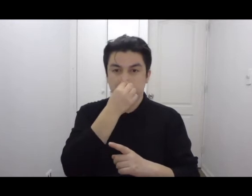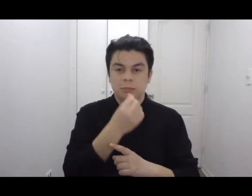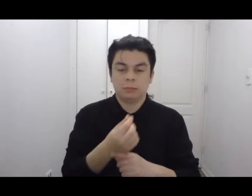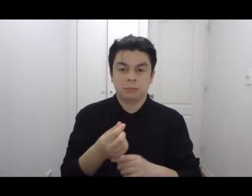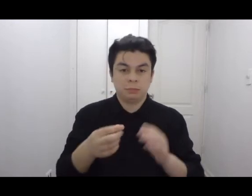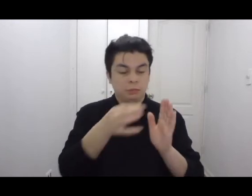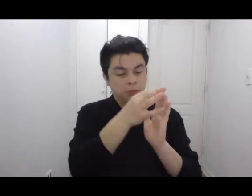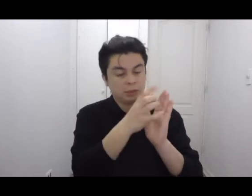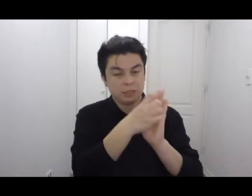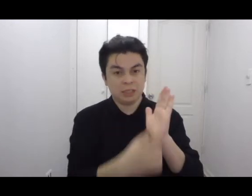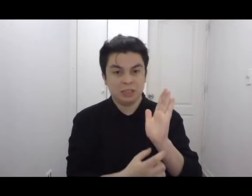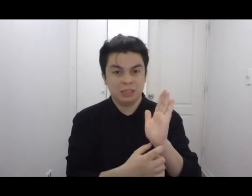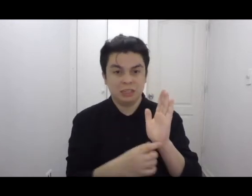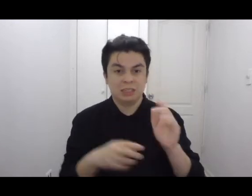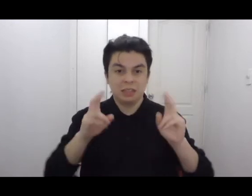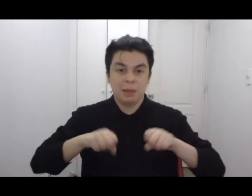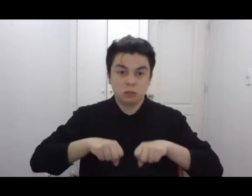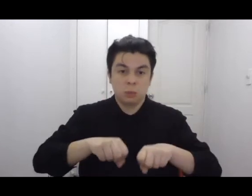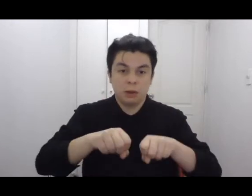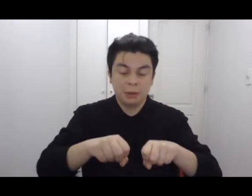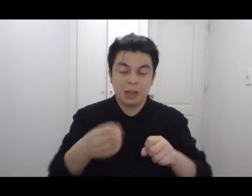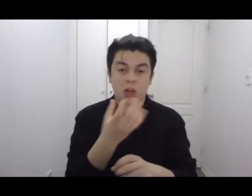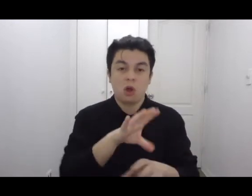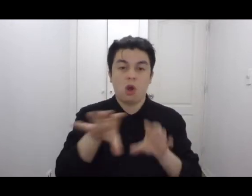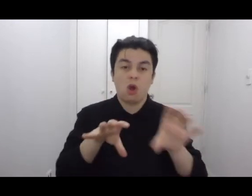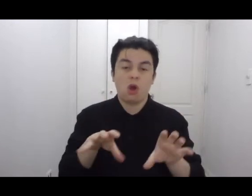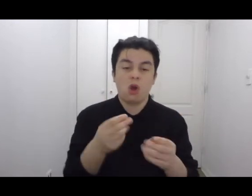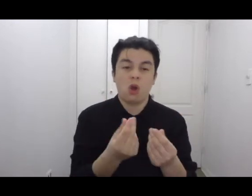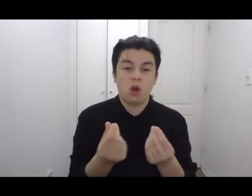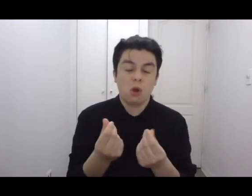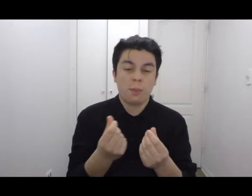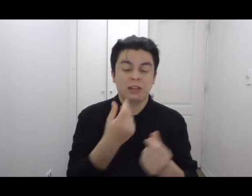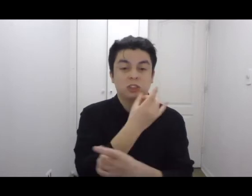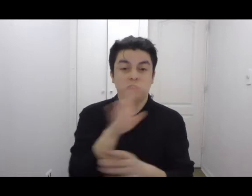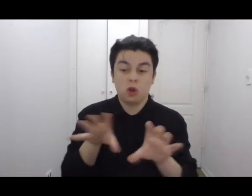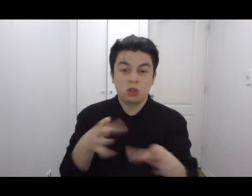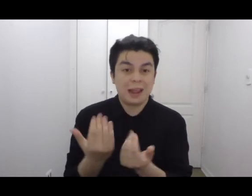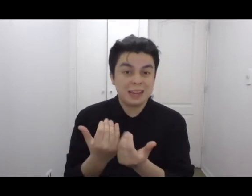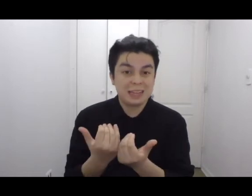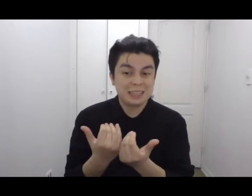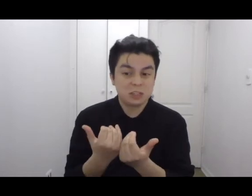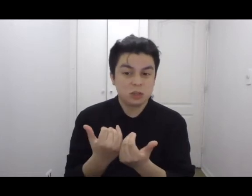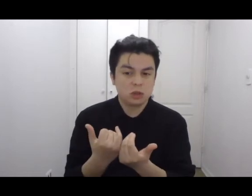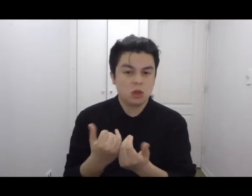para que compre sólo las cosas que necesitas o sea optimizar tu tiempo, tu dinero y las